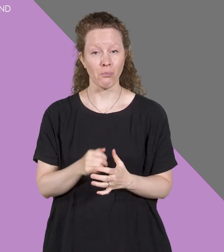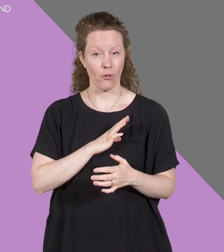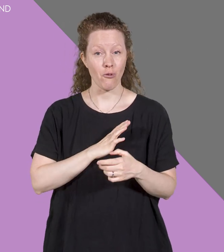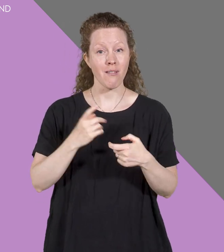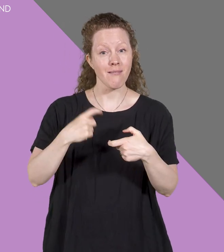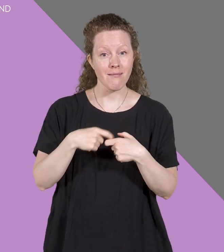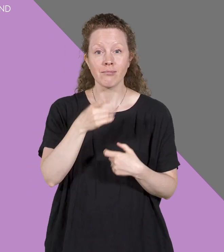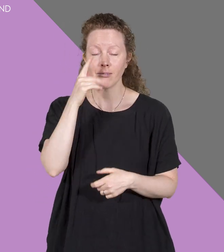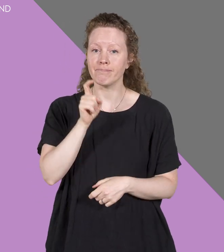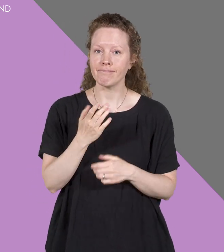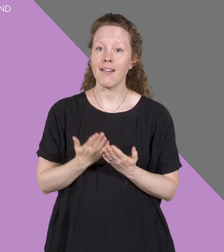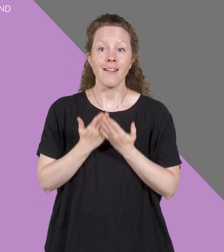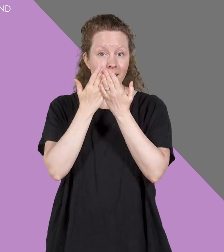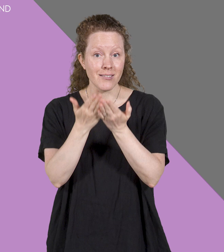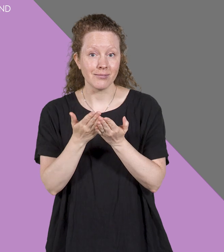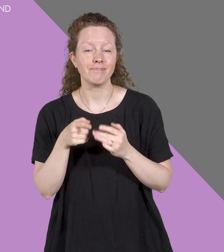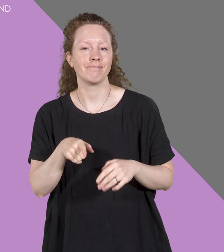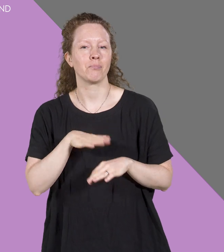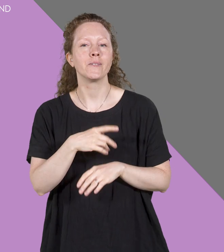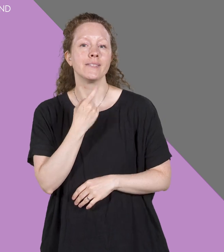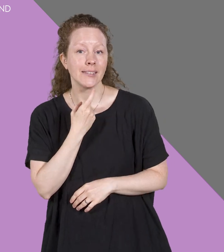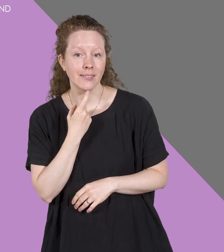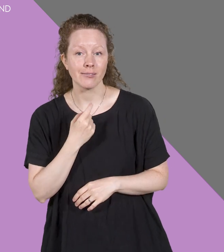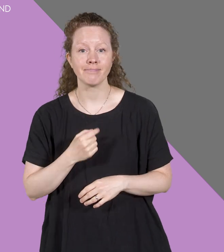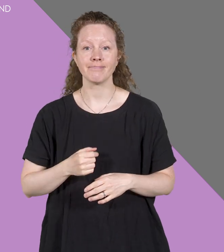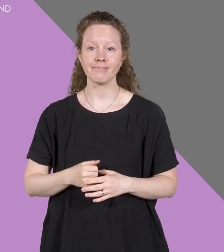Klicka på länken för att läsa ställningstagandet på finska.